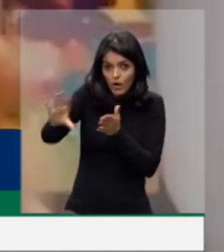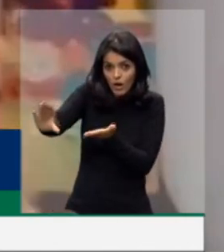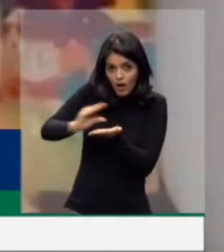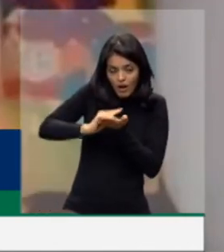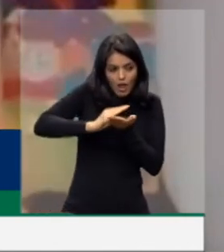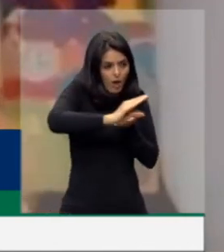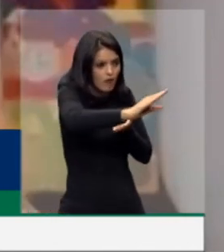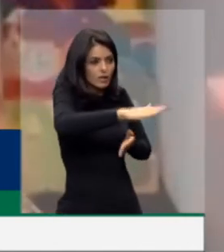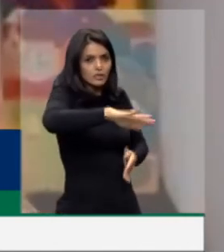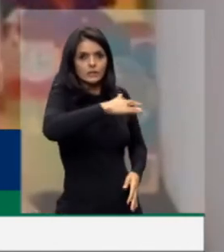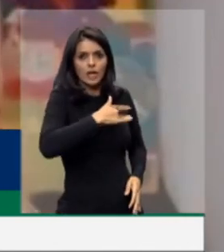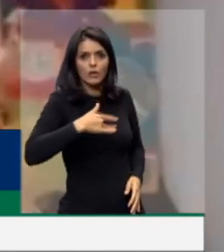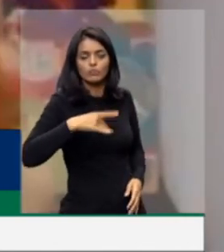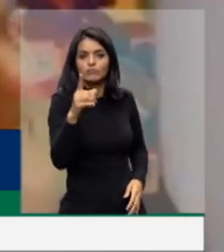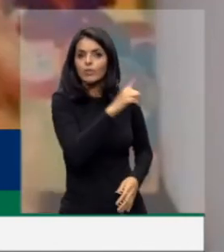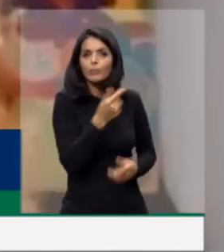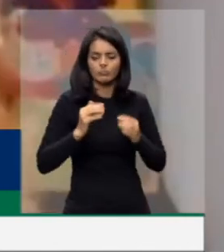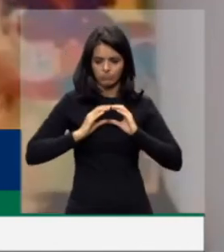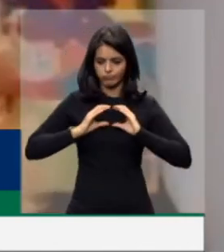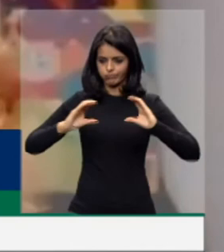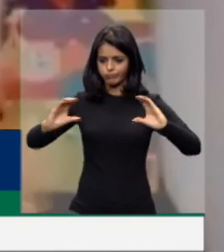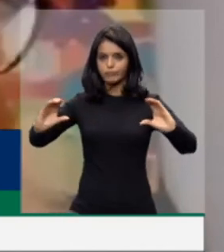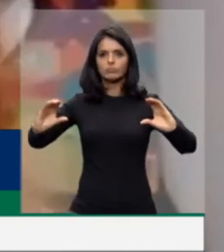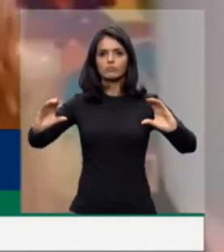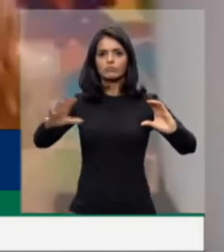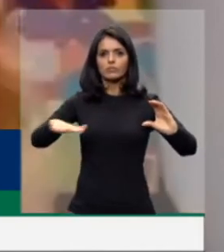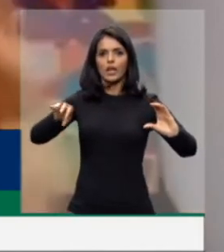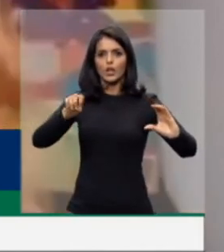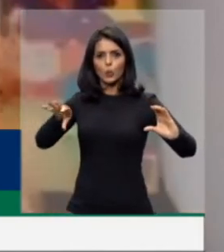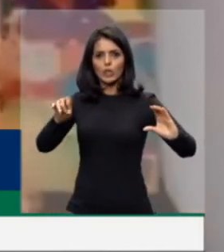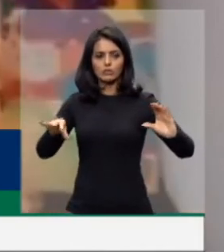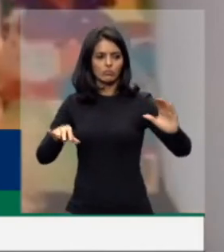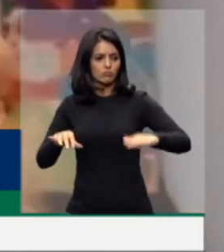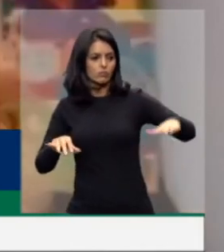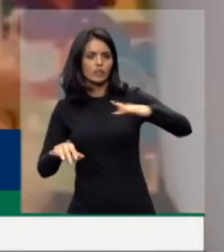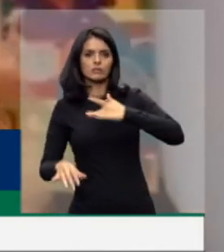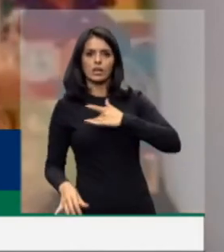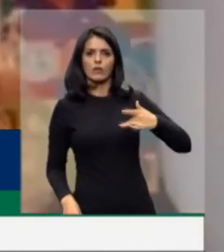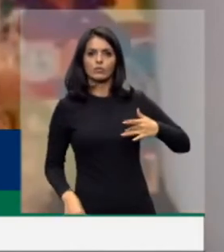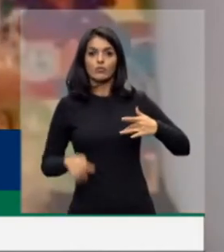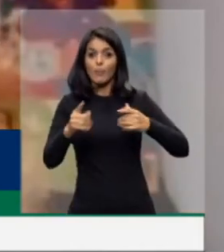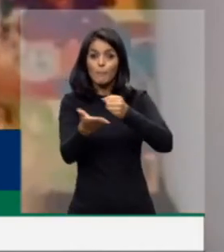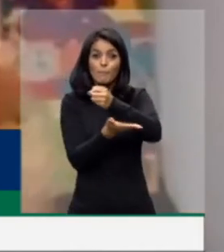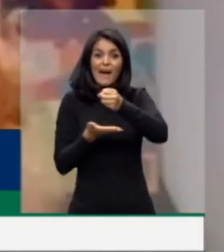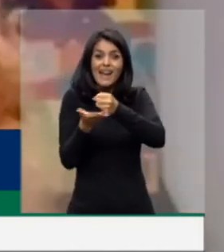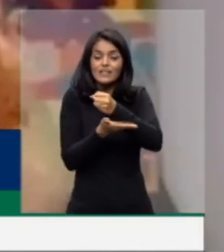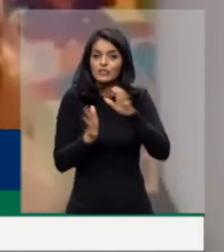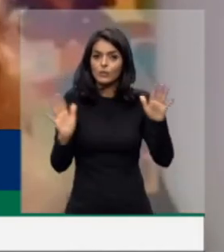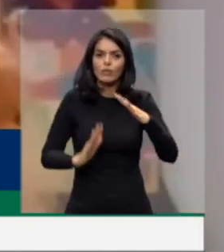MAIS DINHEIRO, ESSE TETO É CRIMINOSO, NÓS NÃO PODEMOS TIRAR DINHEIRO DA EDUCAÇÃO, PARA COLOCAR NA SAÚDE, NÓS PRECISAMOS TER DINHEIRO PARA